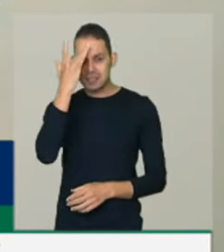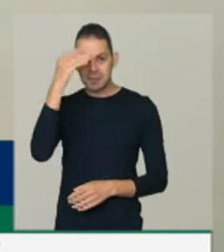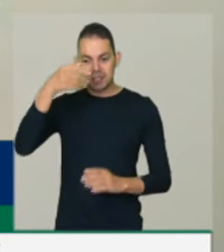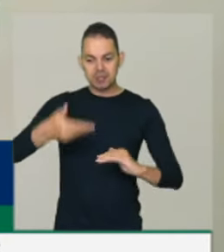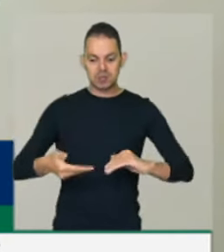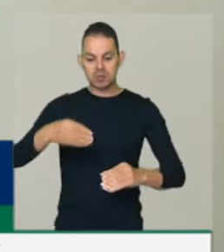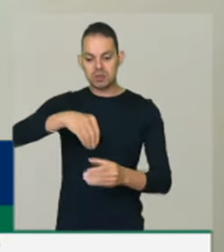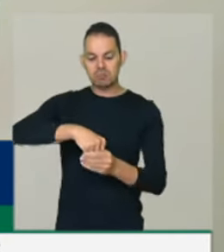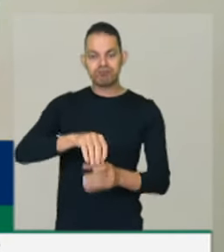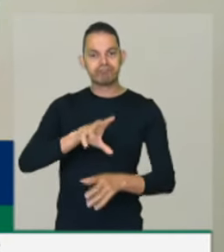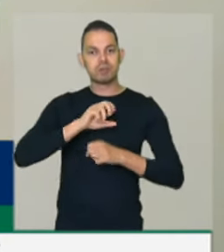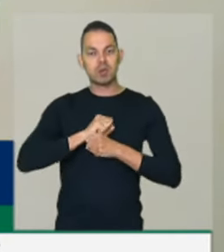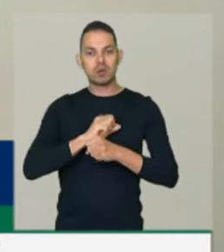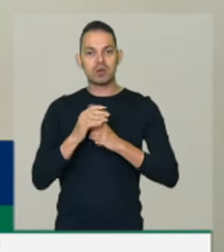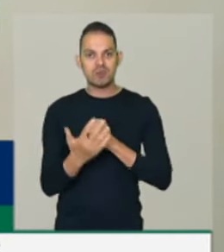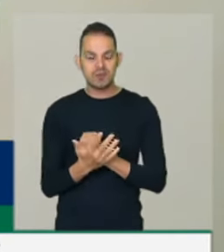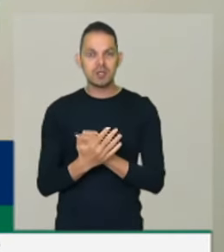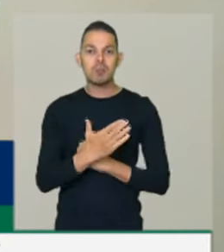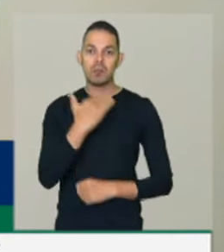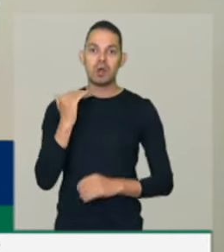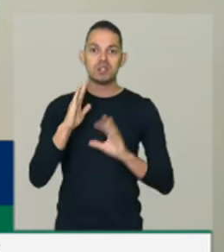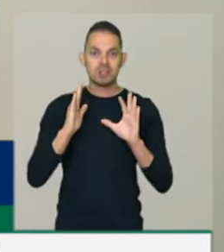MPIO, INFELIZMENTE. QUASE 1OOO SERVIDORES, MUITOS FALECERAM E MUITOS FALECERAM POR MAU